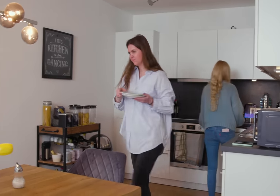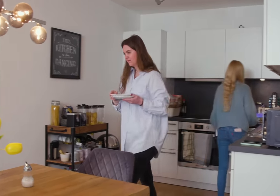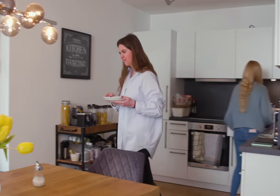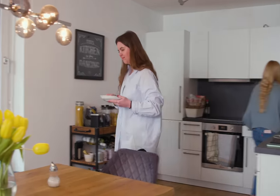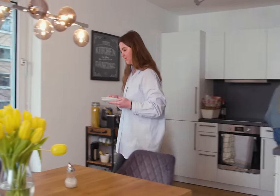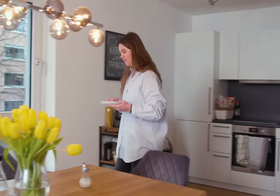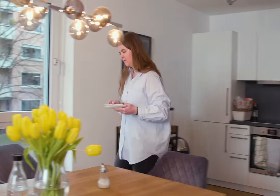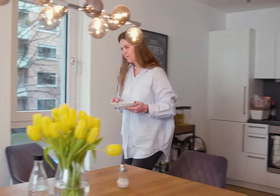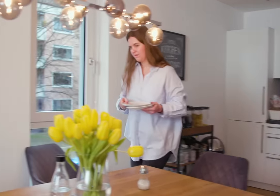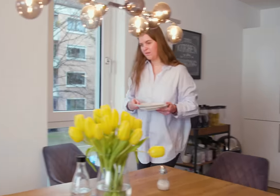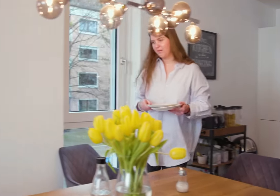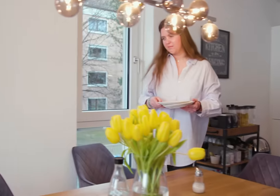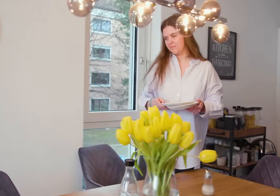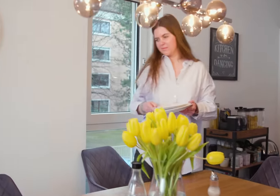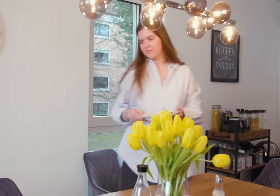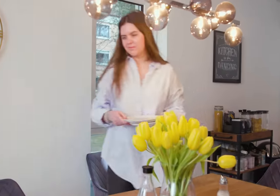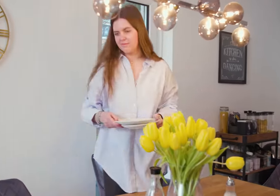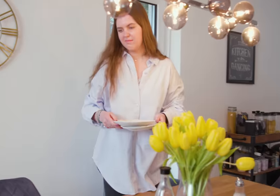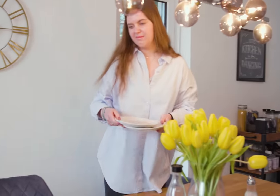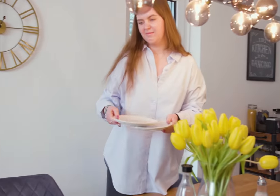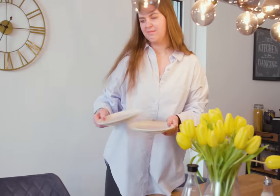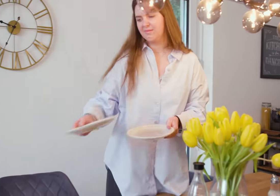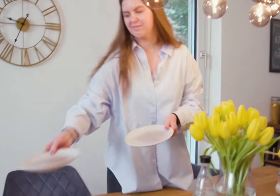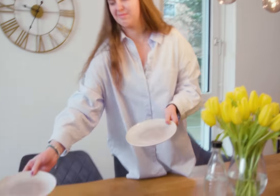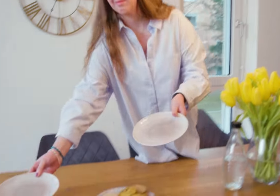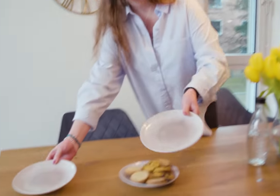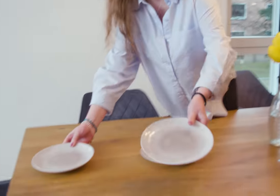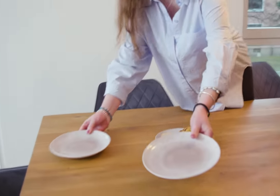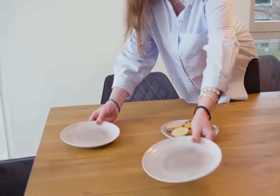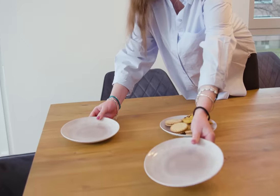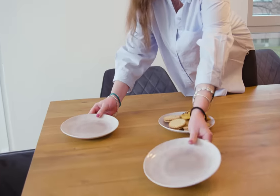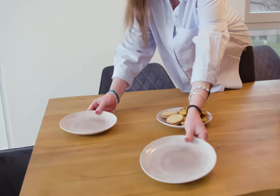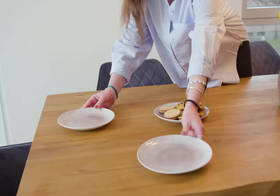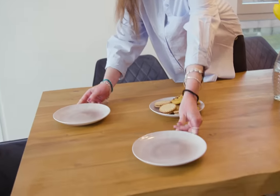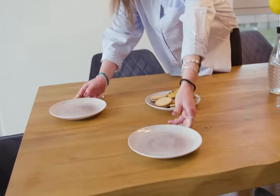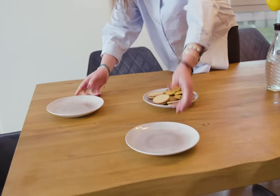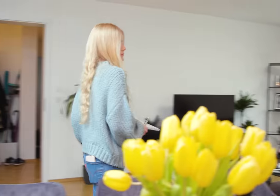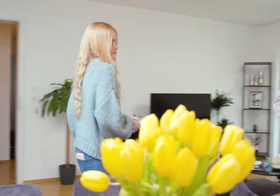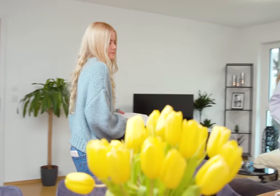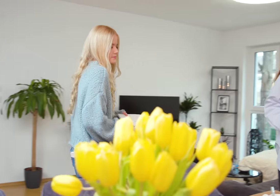das motiviert wirklich, wenn man jemand anderes hat, der zur selben Zeit in genau derselben Situation ist.